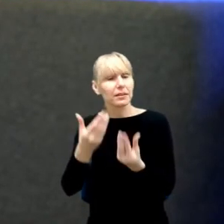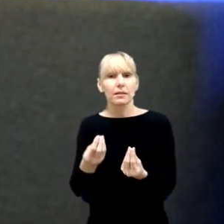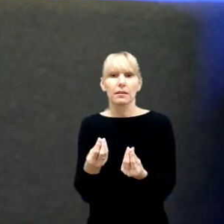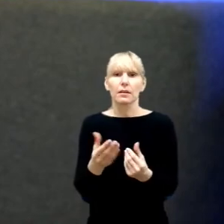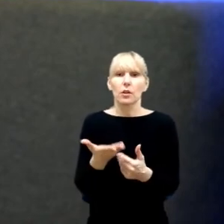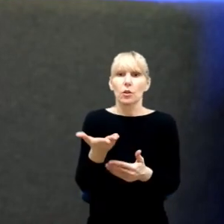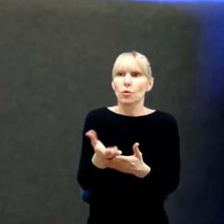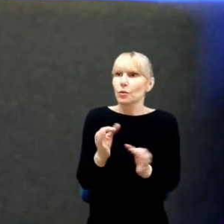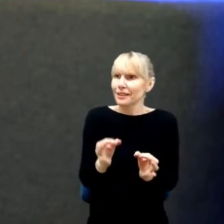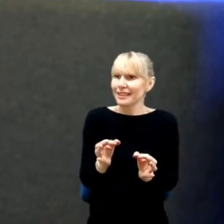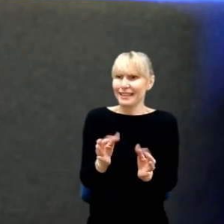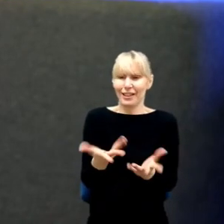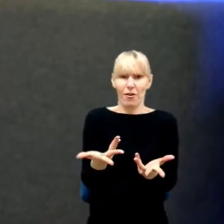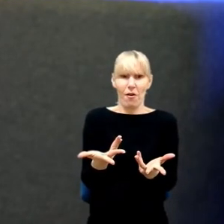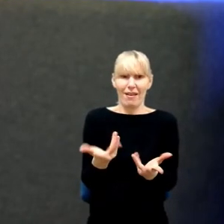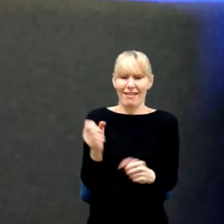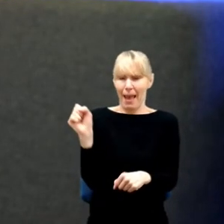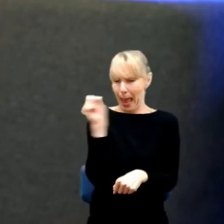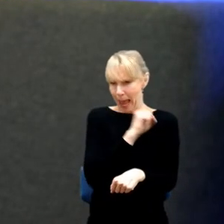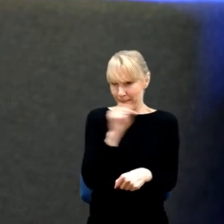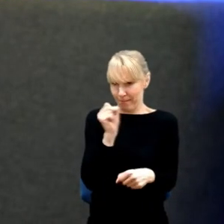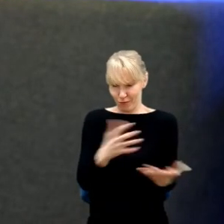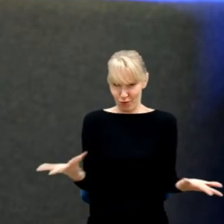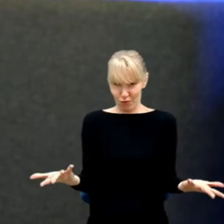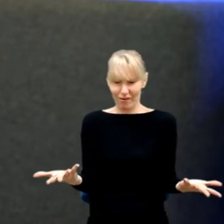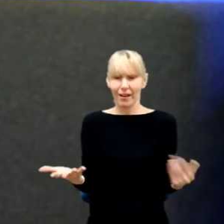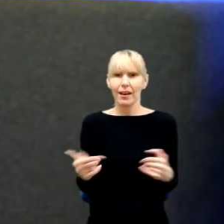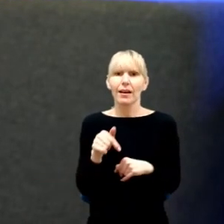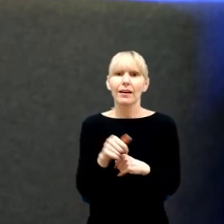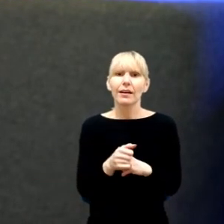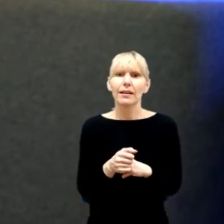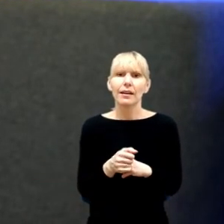na poziomie takim, że metr kwadratowy mieszkania